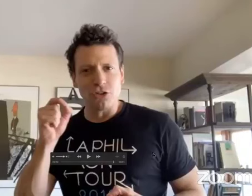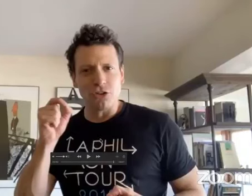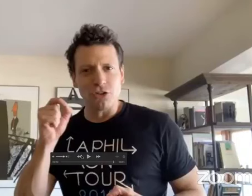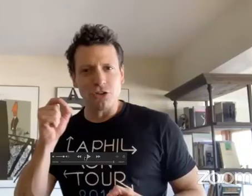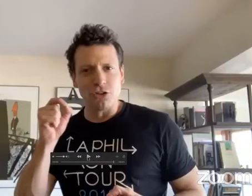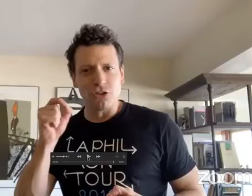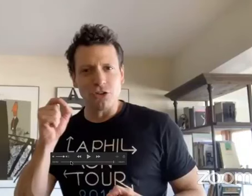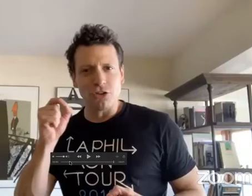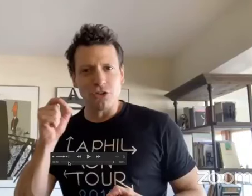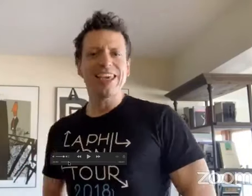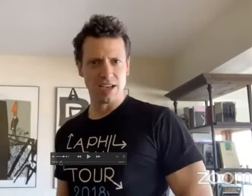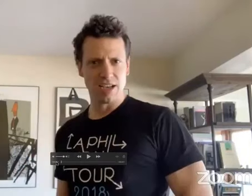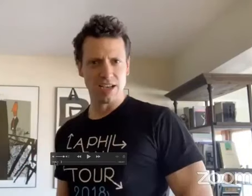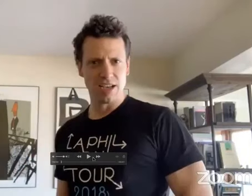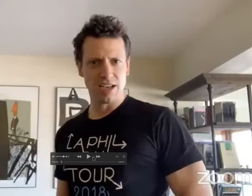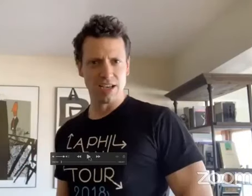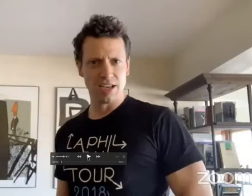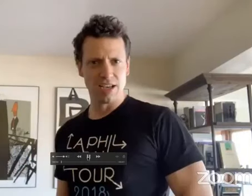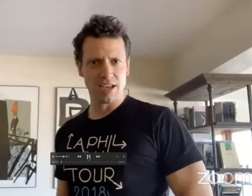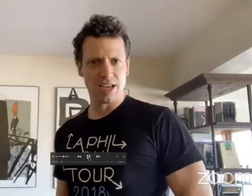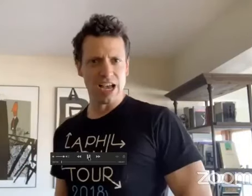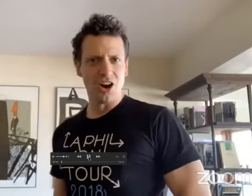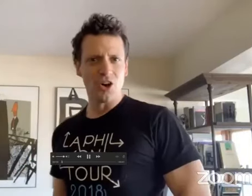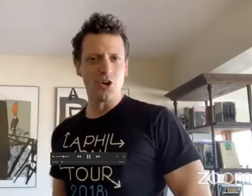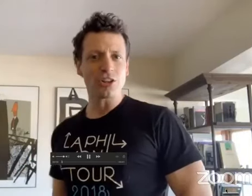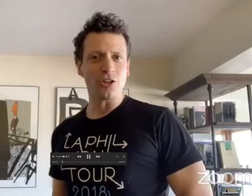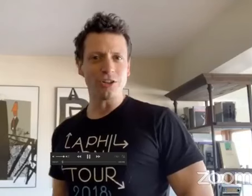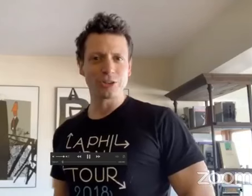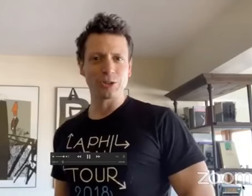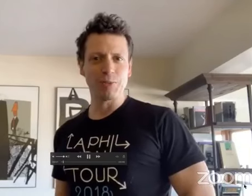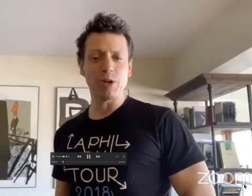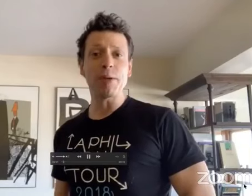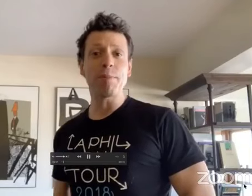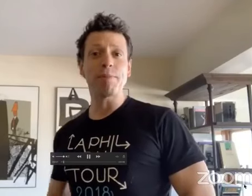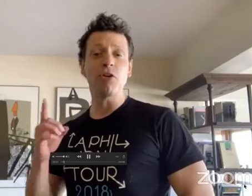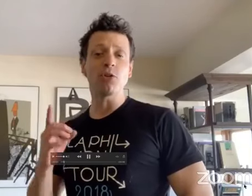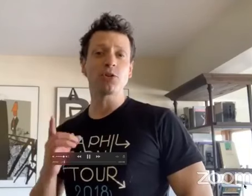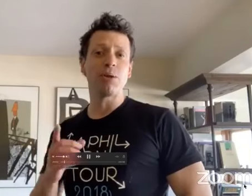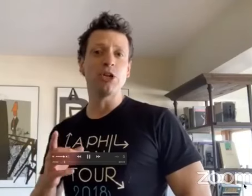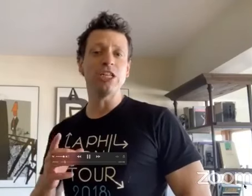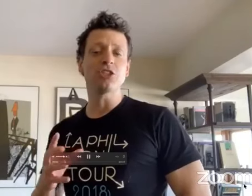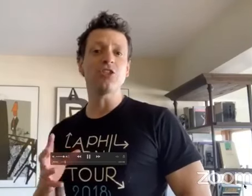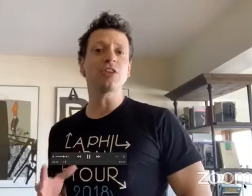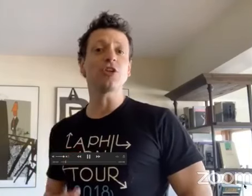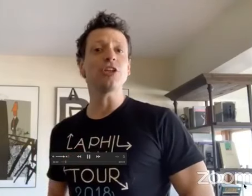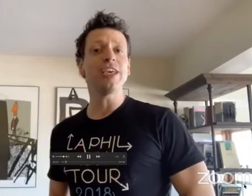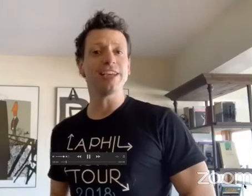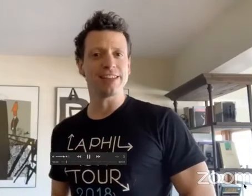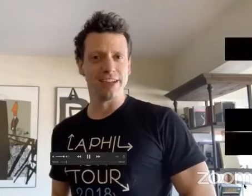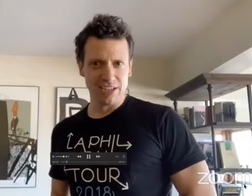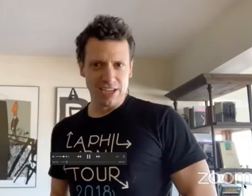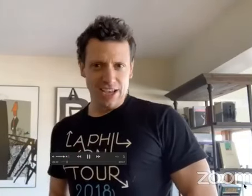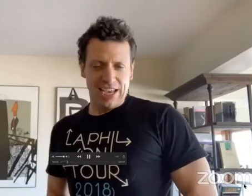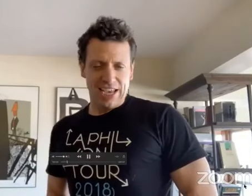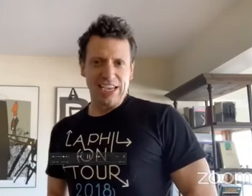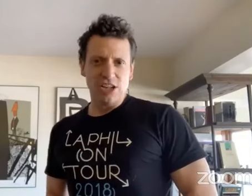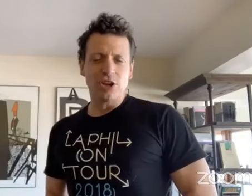estamos haciendo lo posible para los abortos y desorienta y los quiero